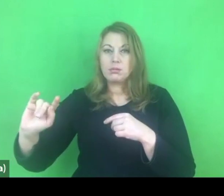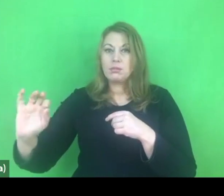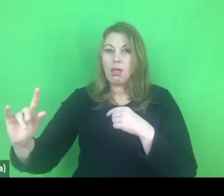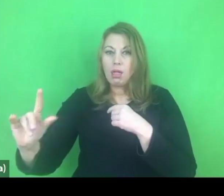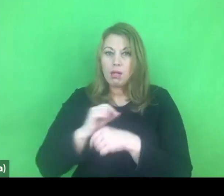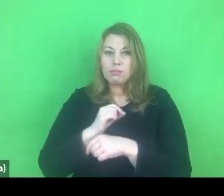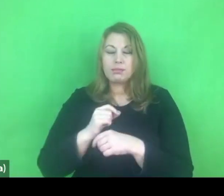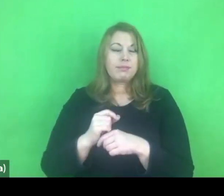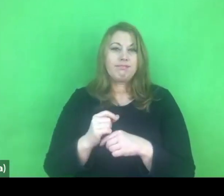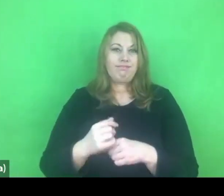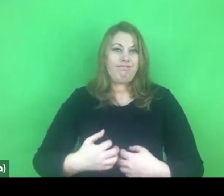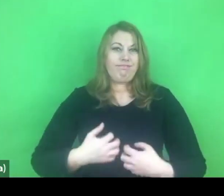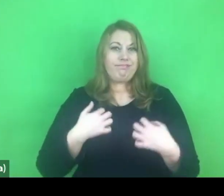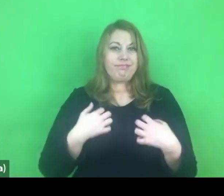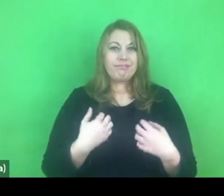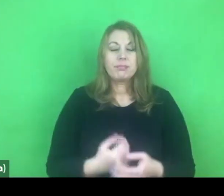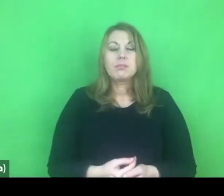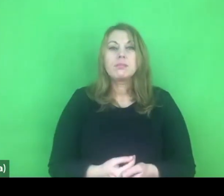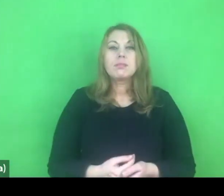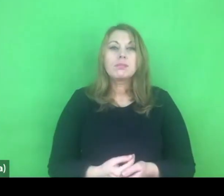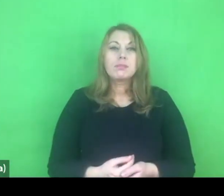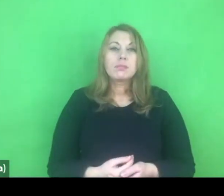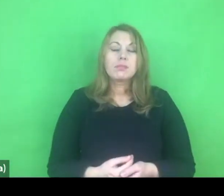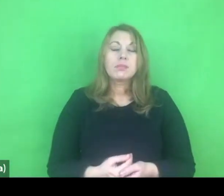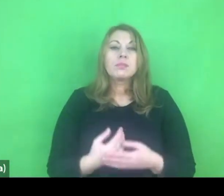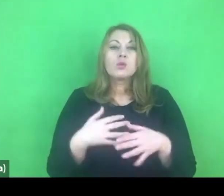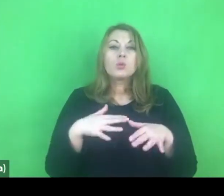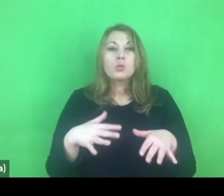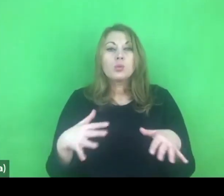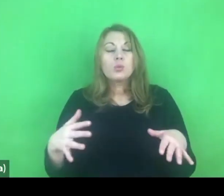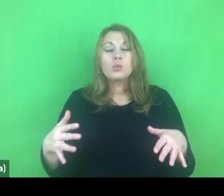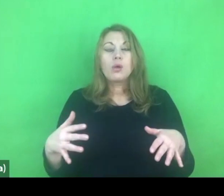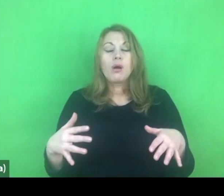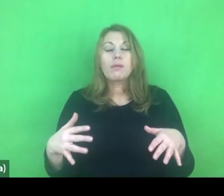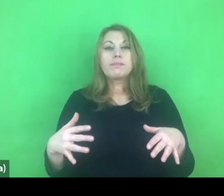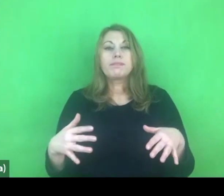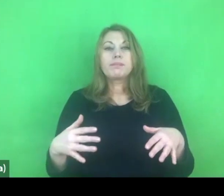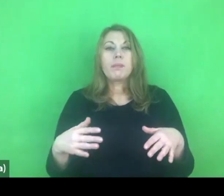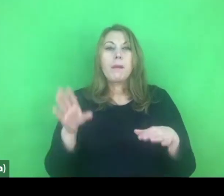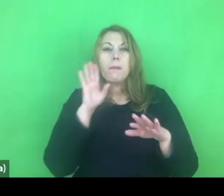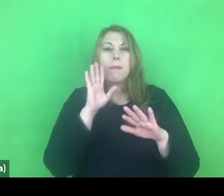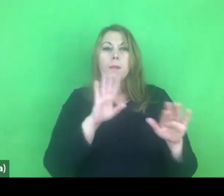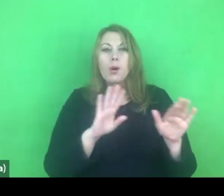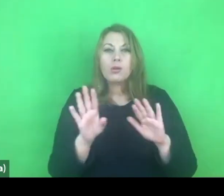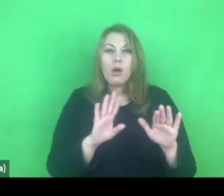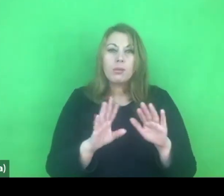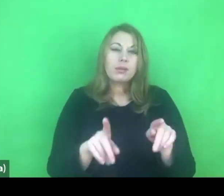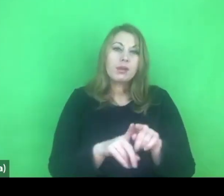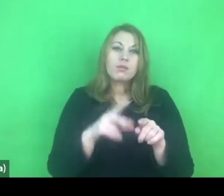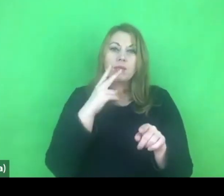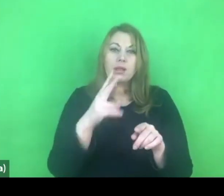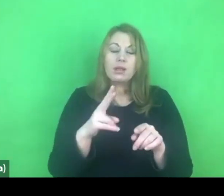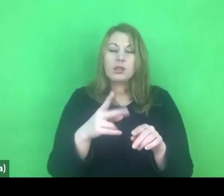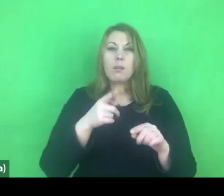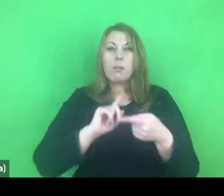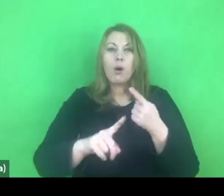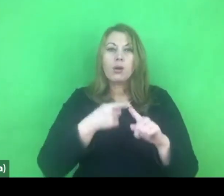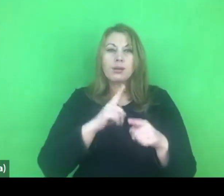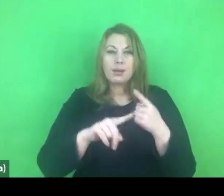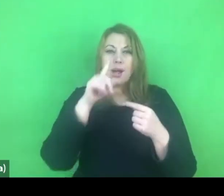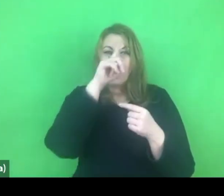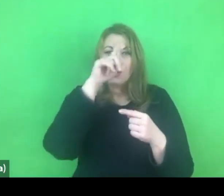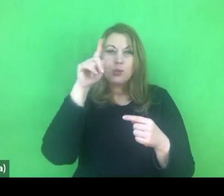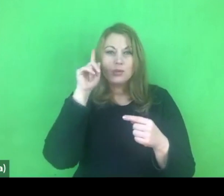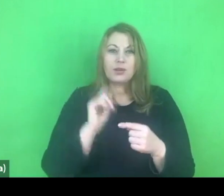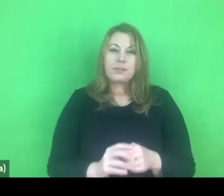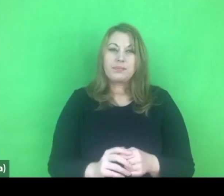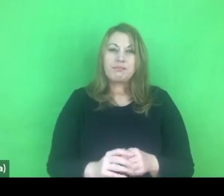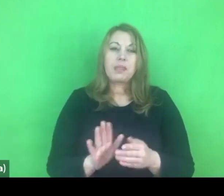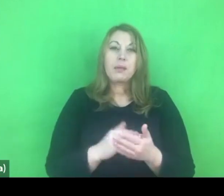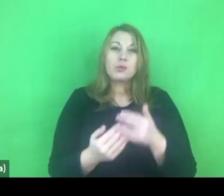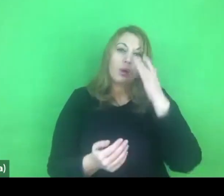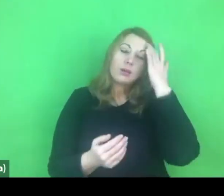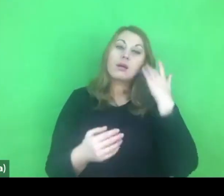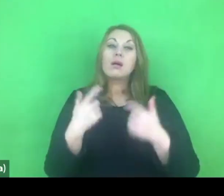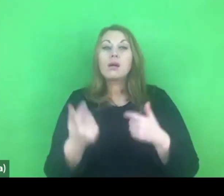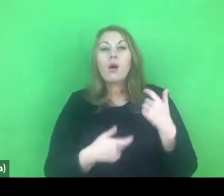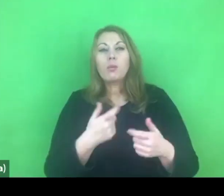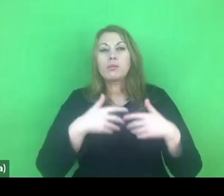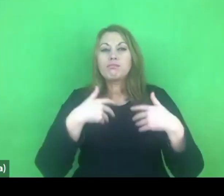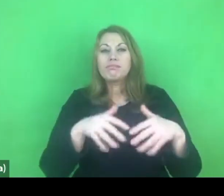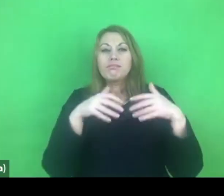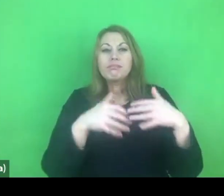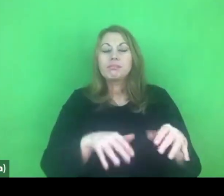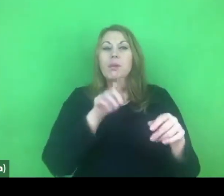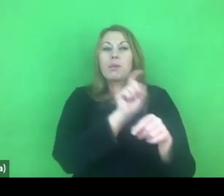Szereg analogii odnajdujemy w reakcji polityków na protesty dotyczące wypowiedzenia konwencji.